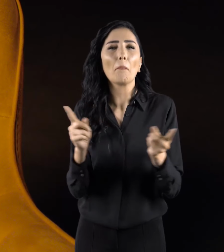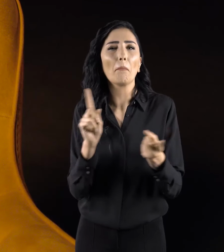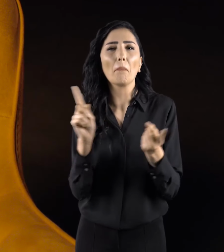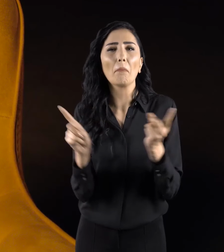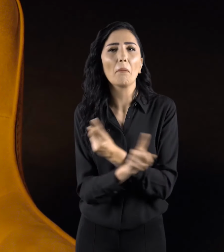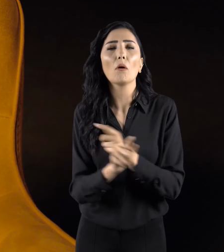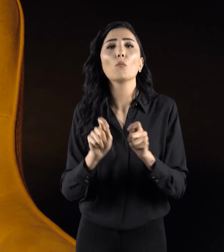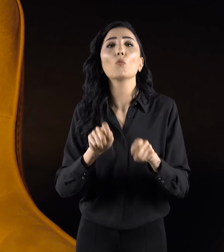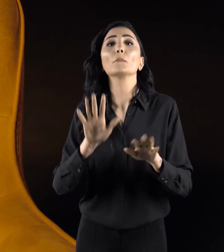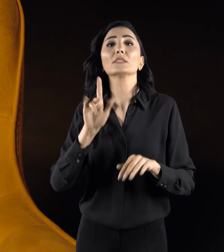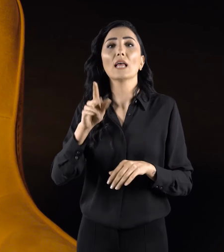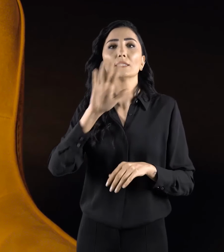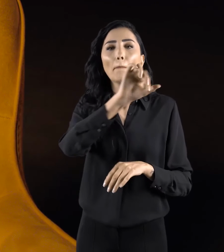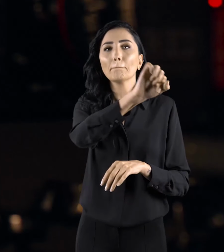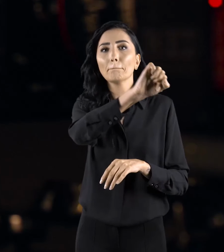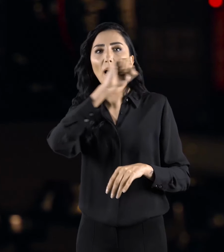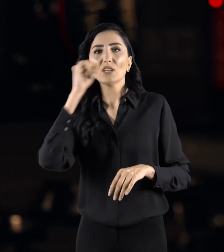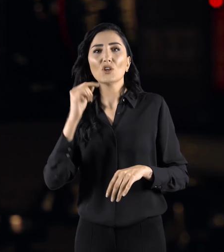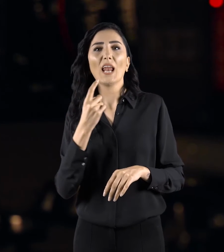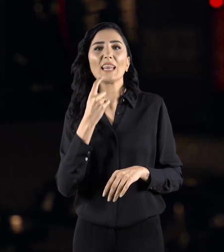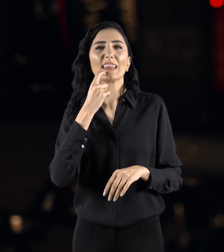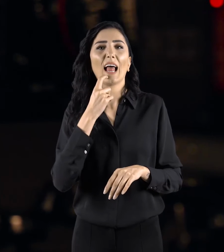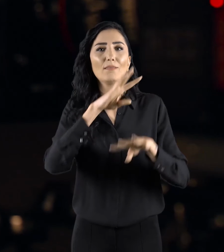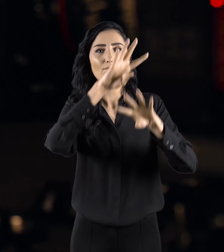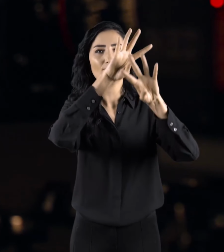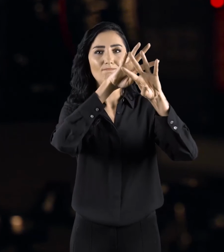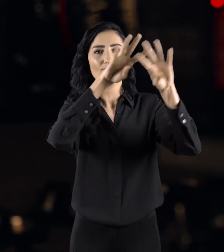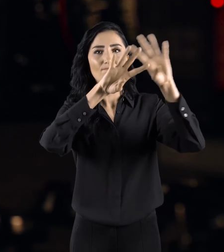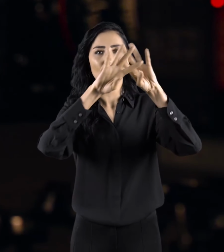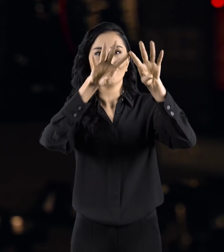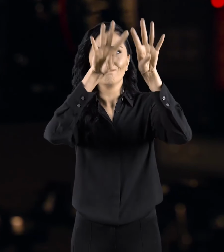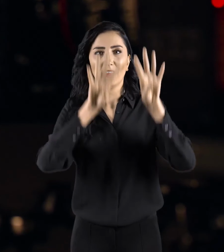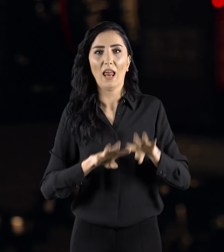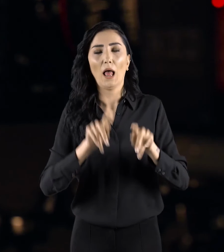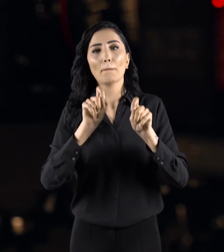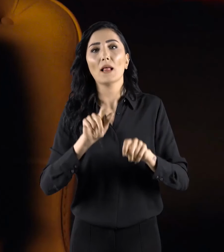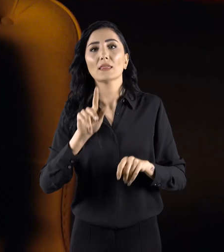gerekiyor. Pencerelerinizi yine tel örgülerle kaplamanız gerekiyor.